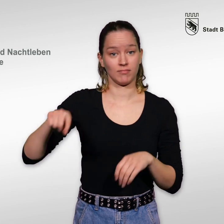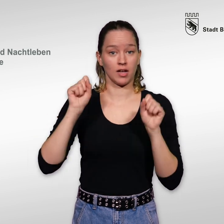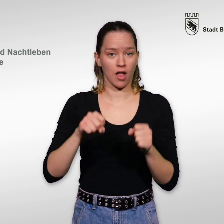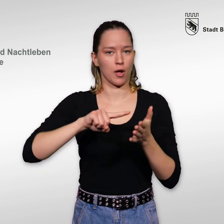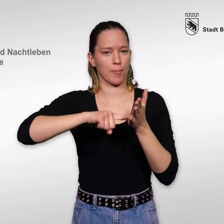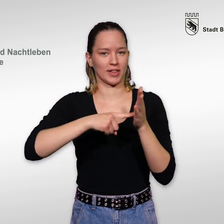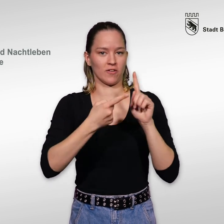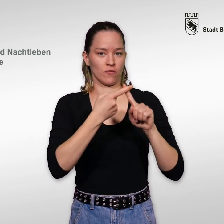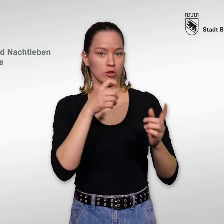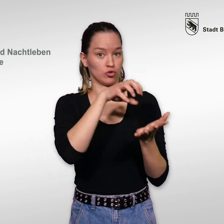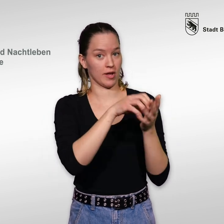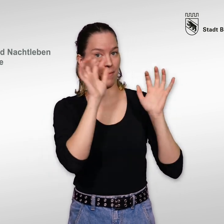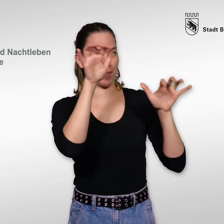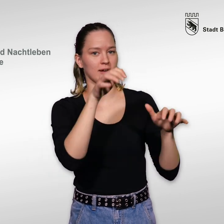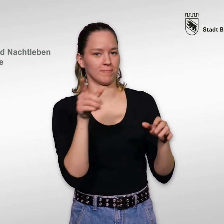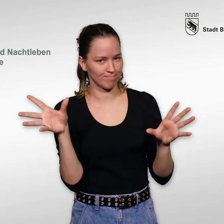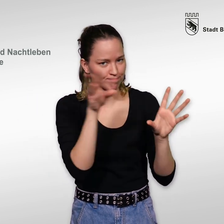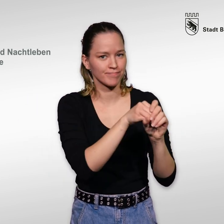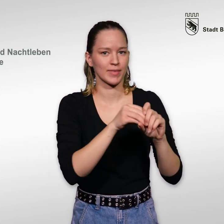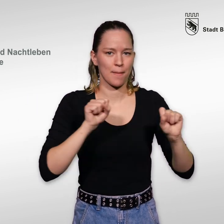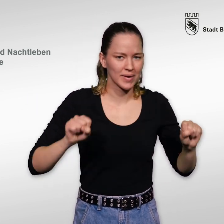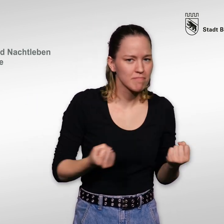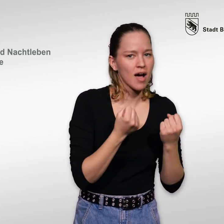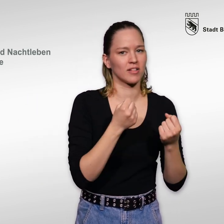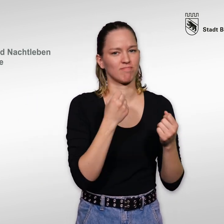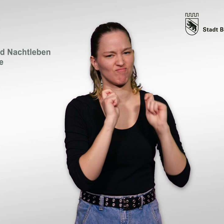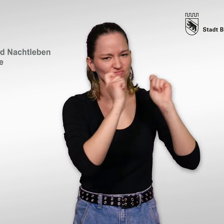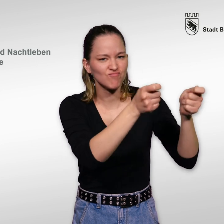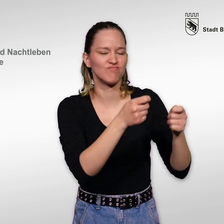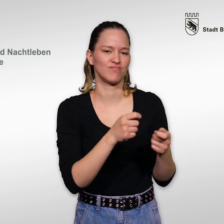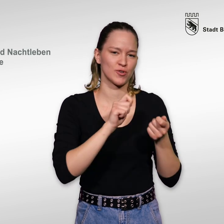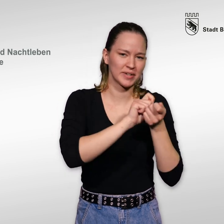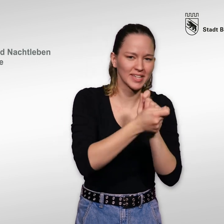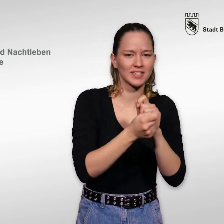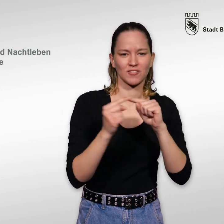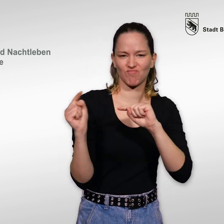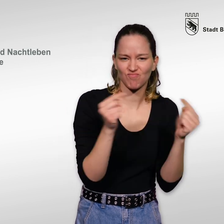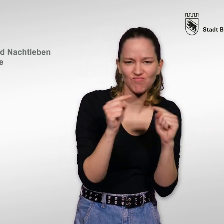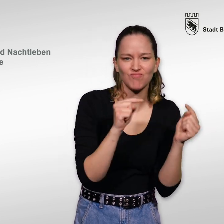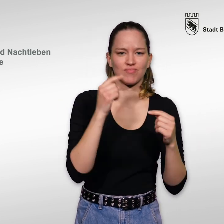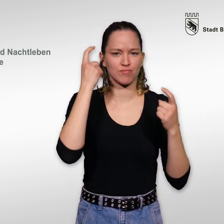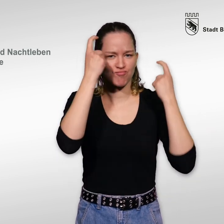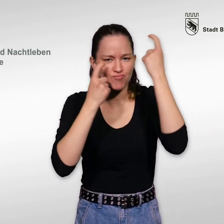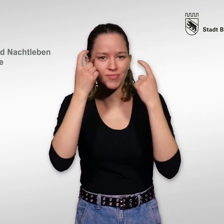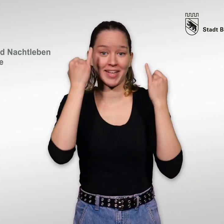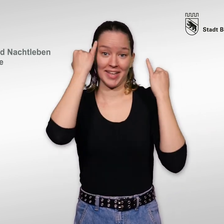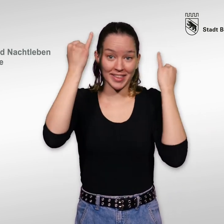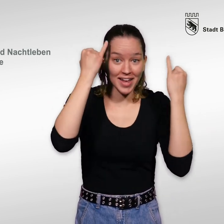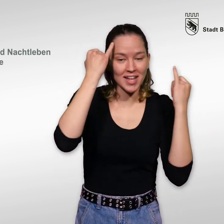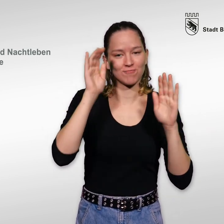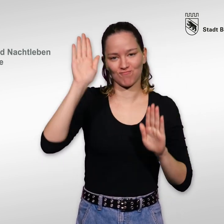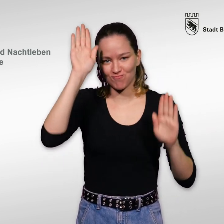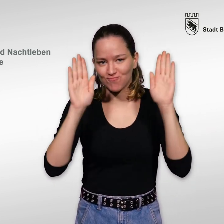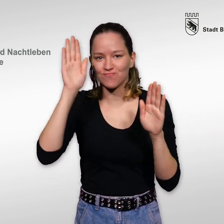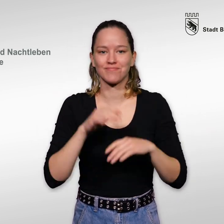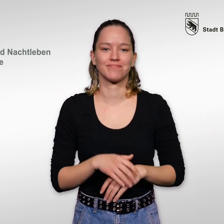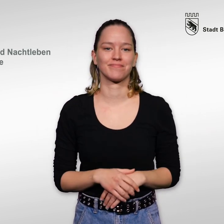Zudem können sie mit Vorstössen die Politik der Stadt Bern mitgestalten.